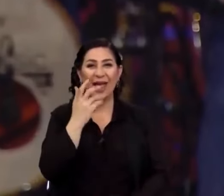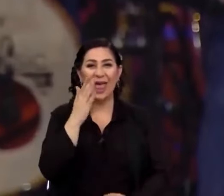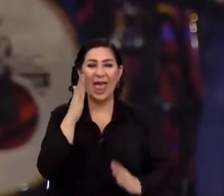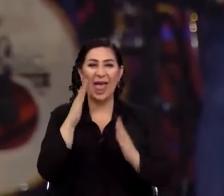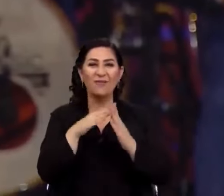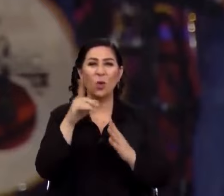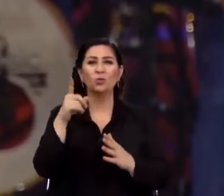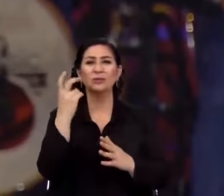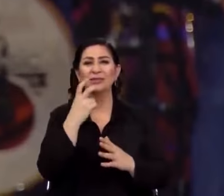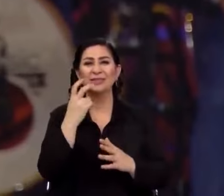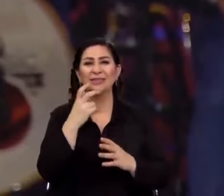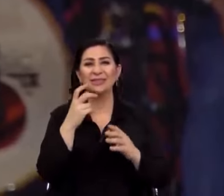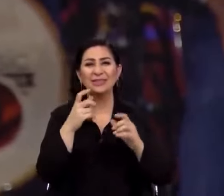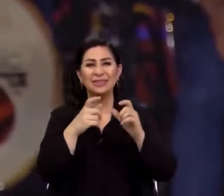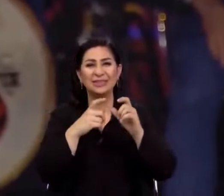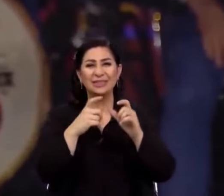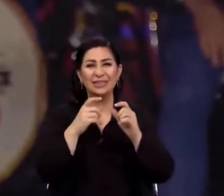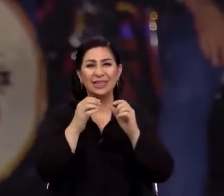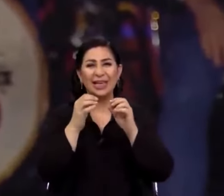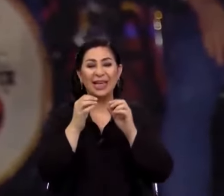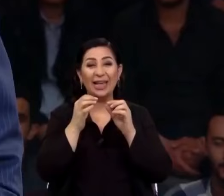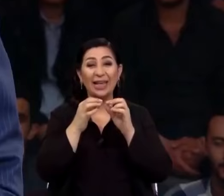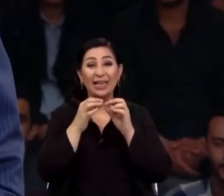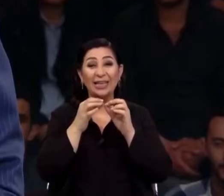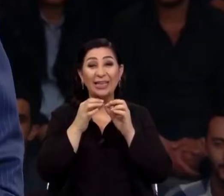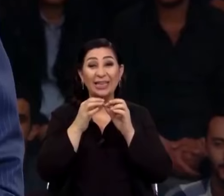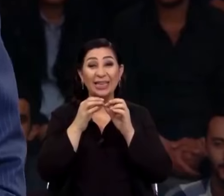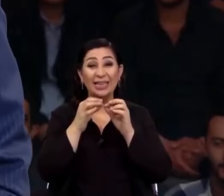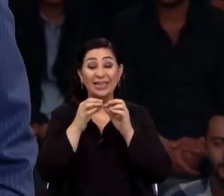söyledim Sera perer incelikler yüzünden şarkısı incelikler